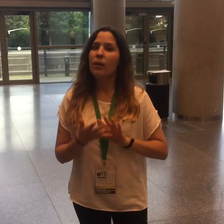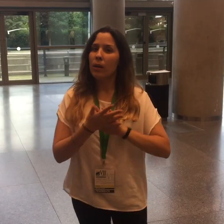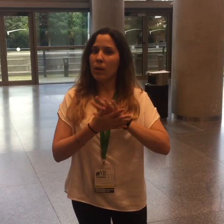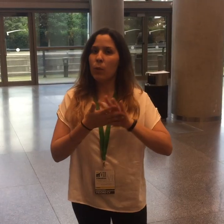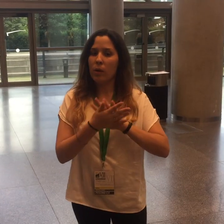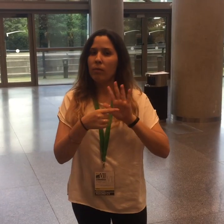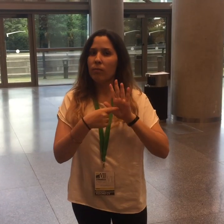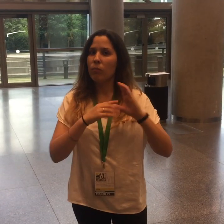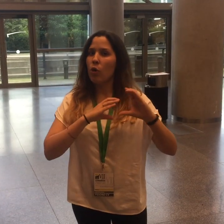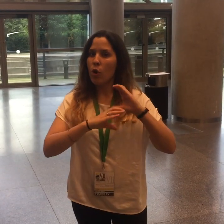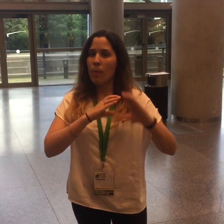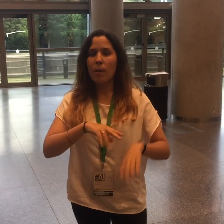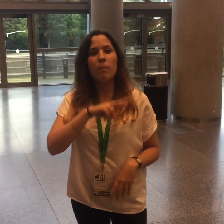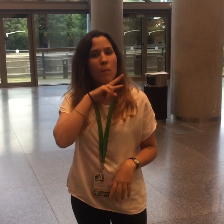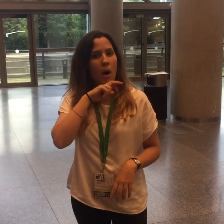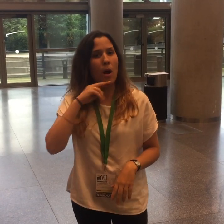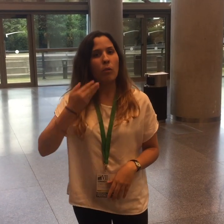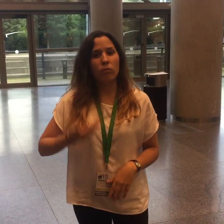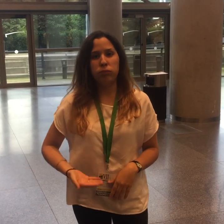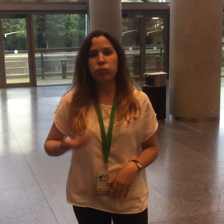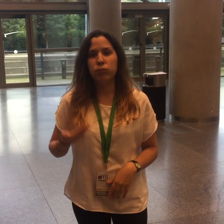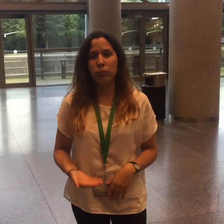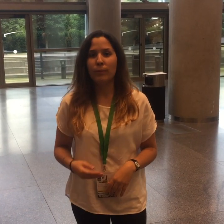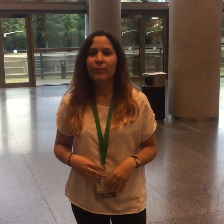La lengua de signos tiene un gran valor para poder comunicarnos.